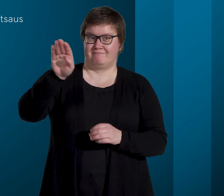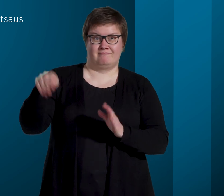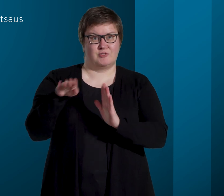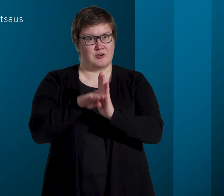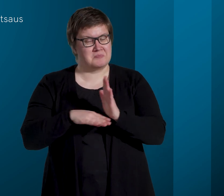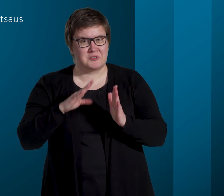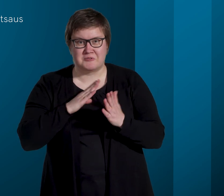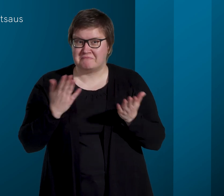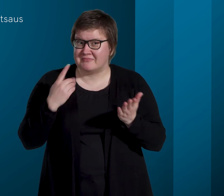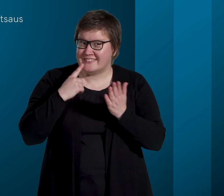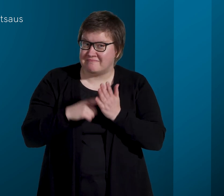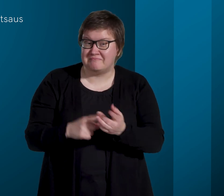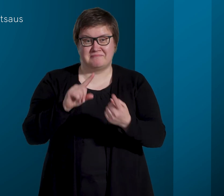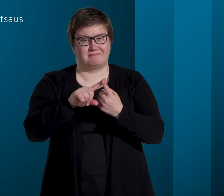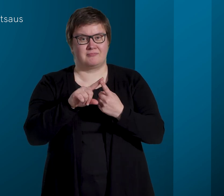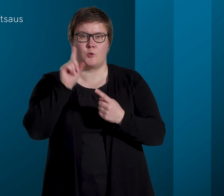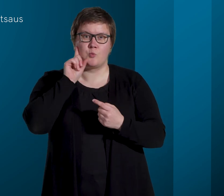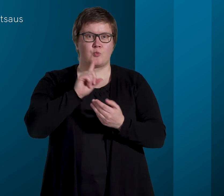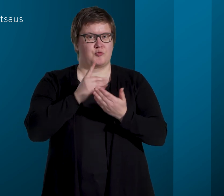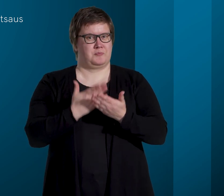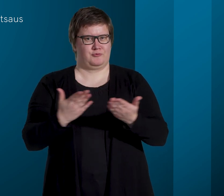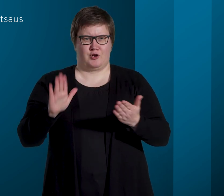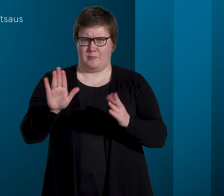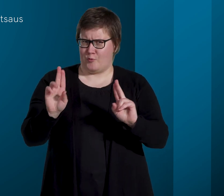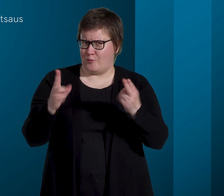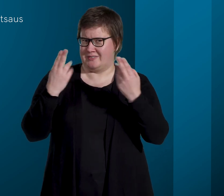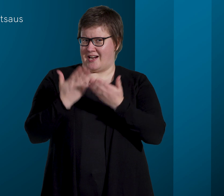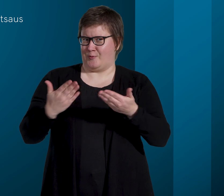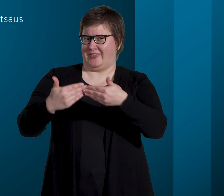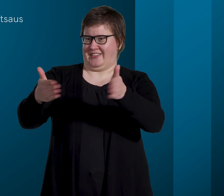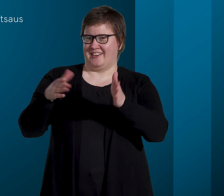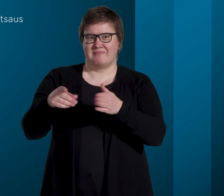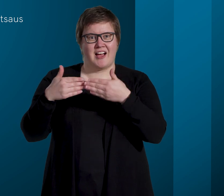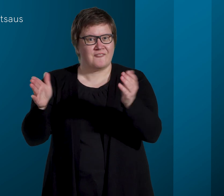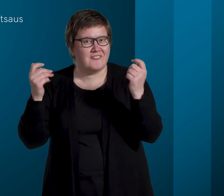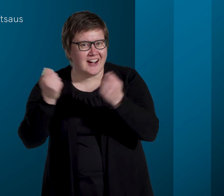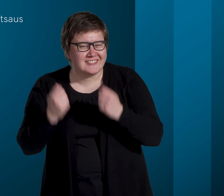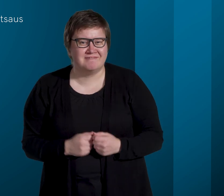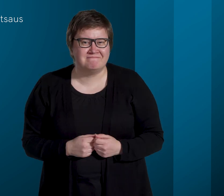Ohjelmassa on muun muassa Kuurojen museon uuden näyttelytilan avajaiset, -